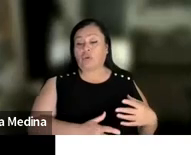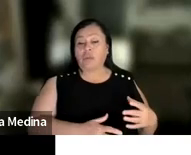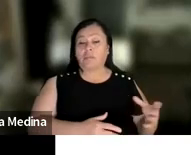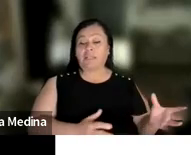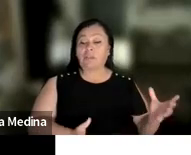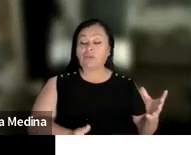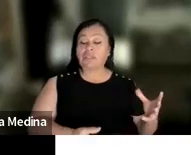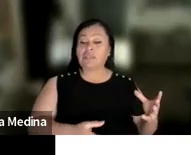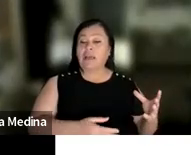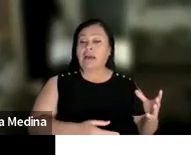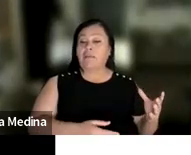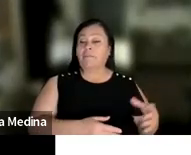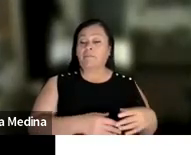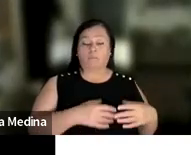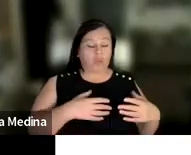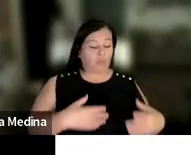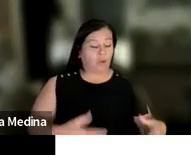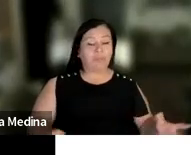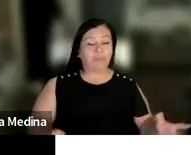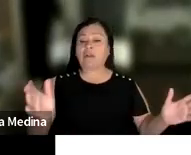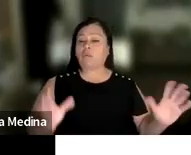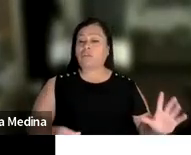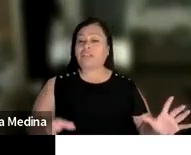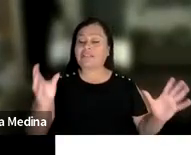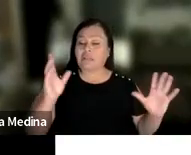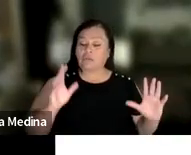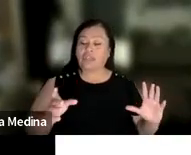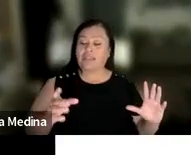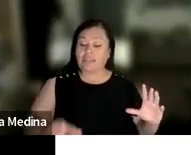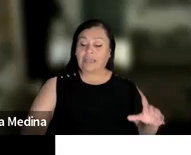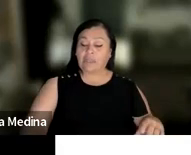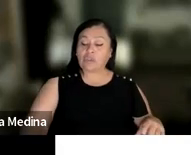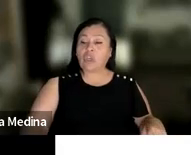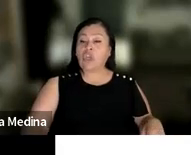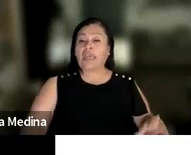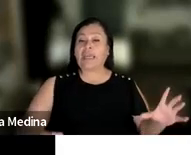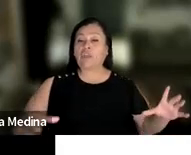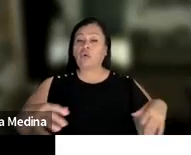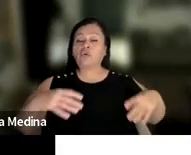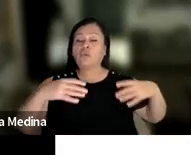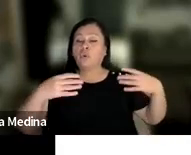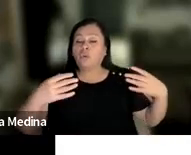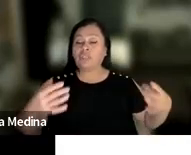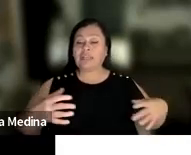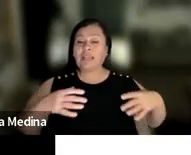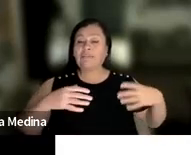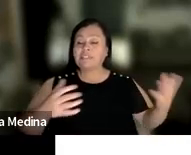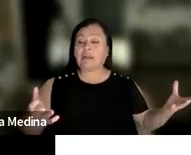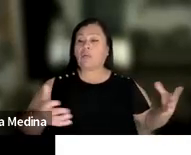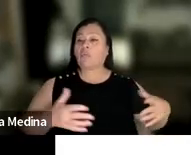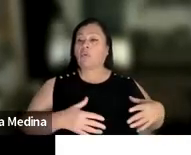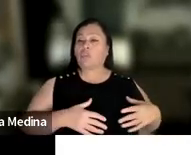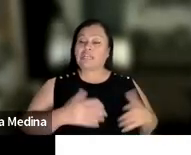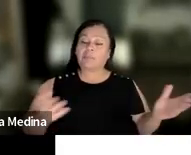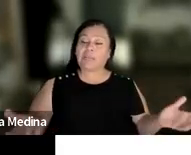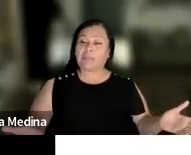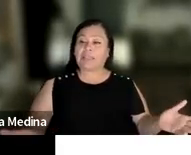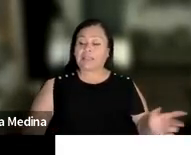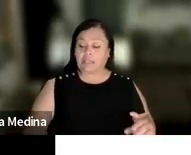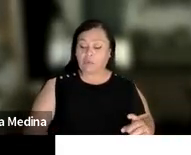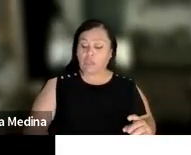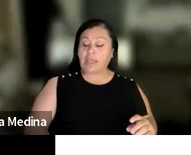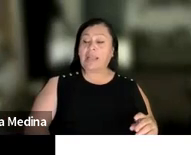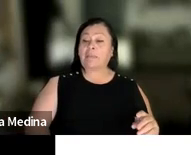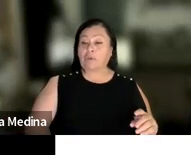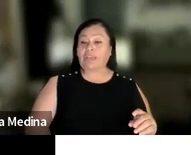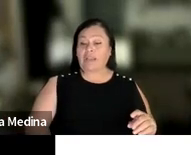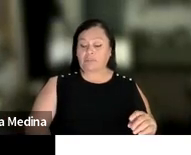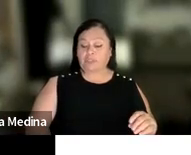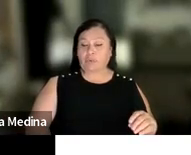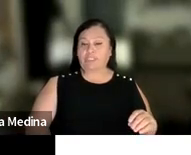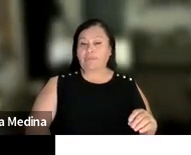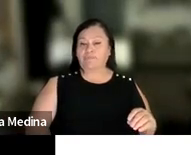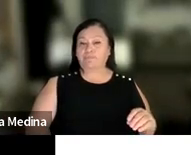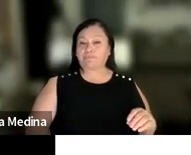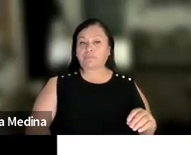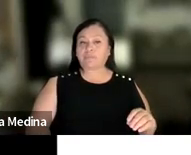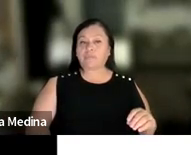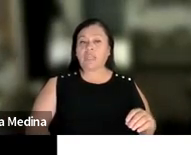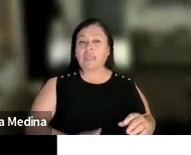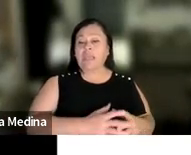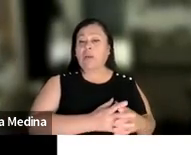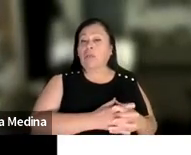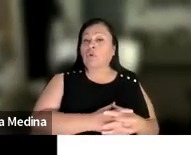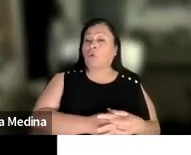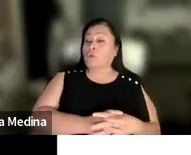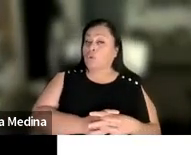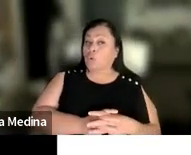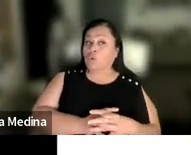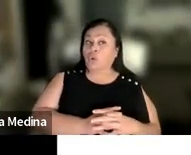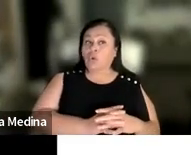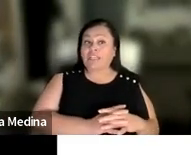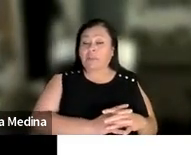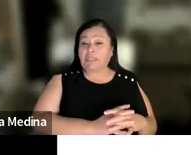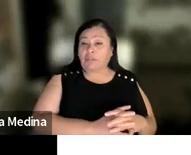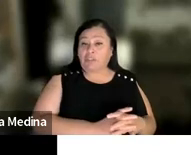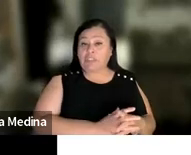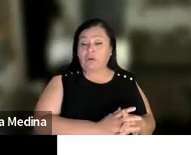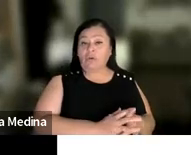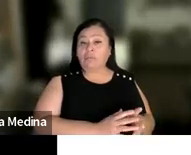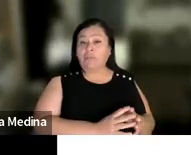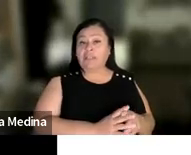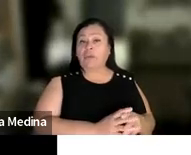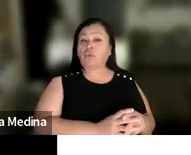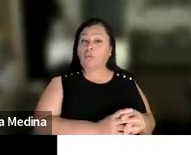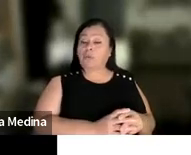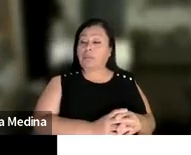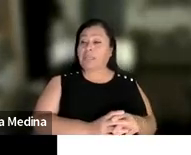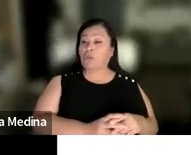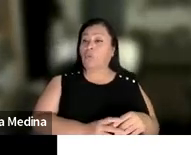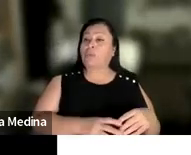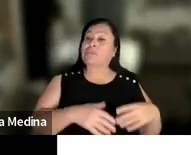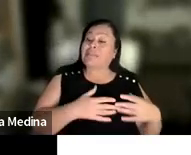les puede etiquetar formal educados por el hecho de que no prestan tanta atención, ¿verdad? Entonces vuelvo a repetirlo: Uno tiene que estar consciente de que ellos no tienen la vista como típicamente la tenemos la mayoría de las personas.